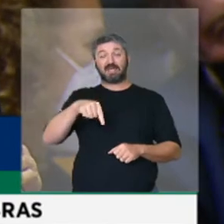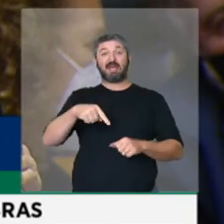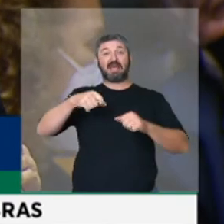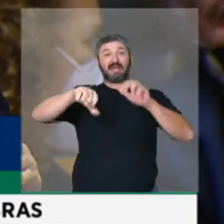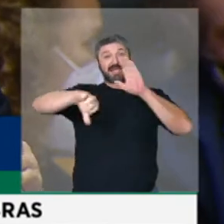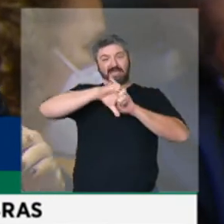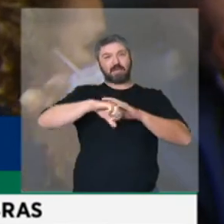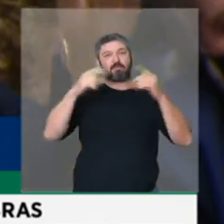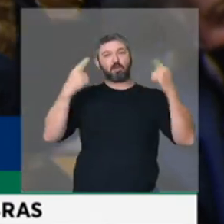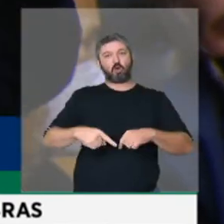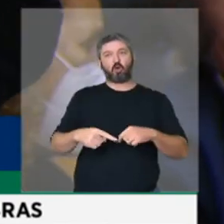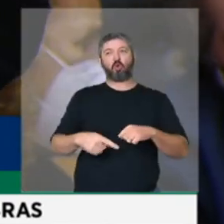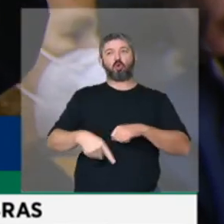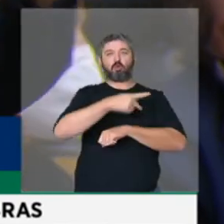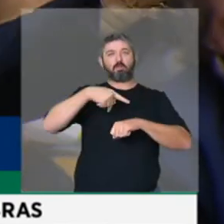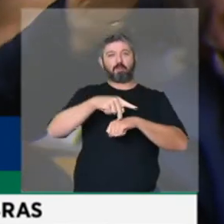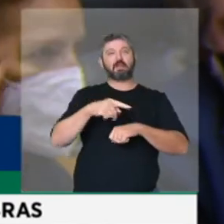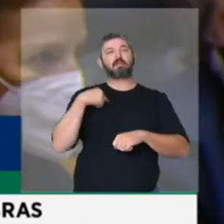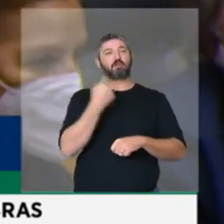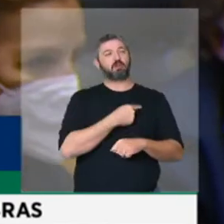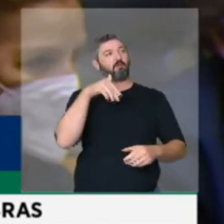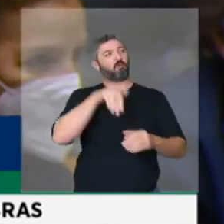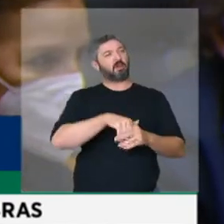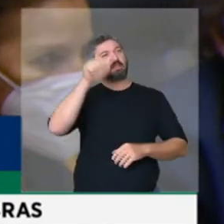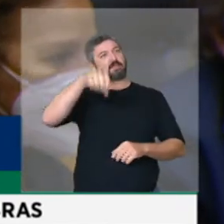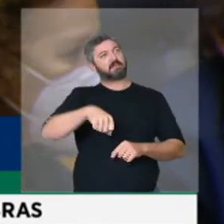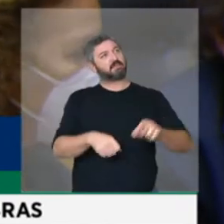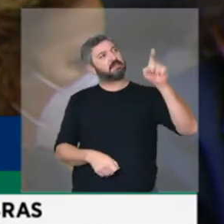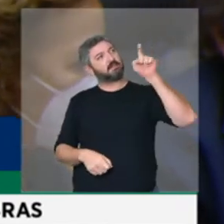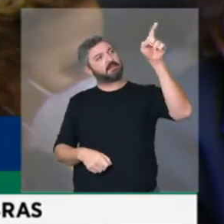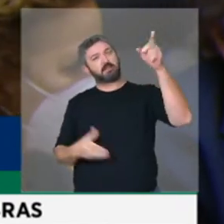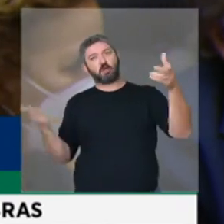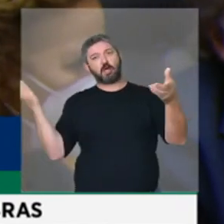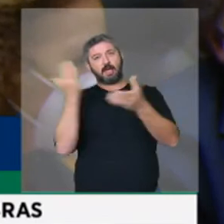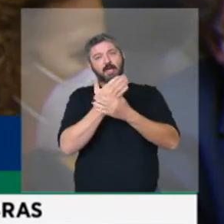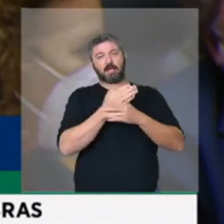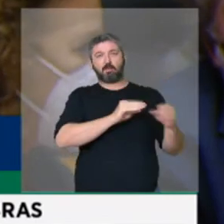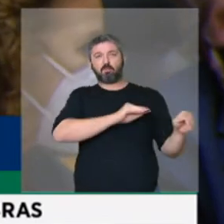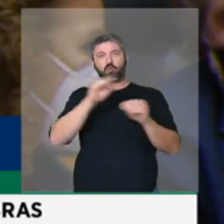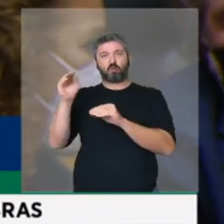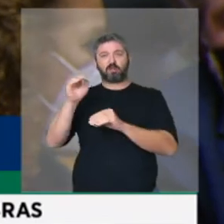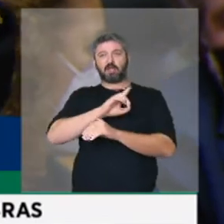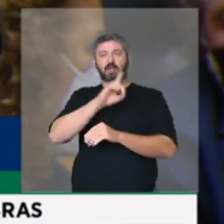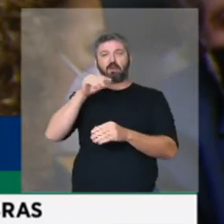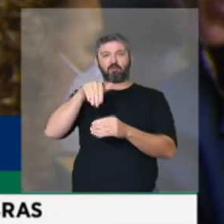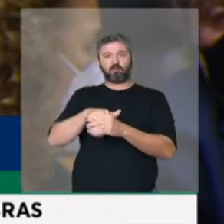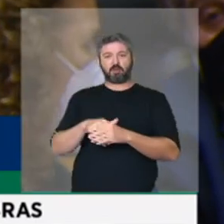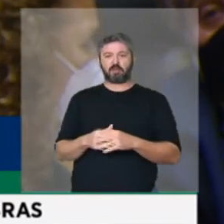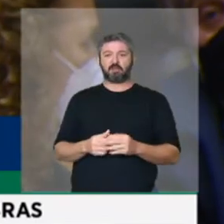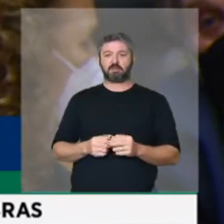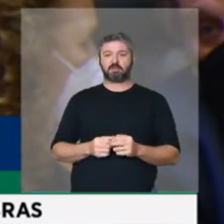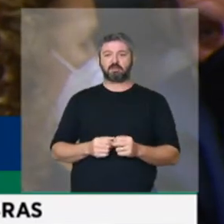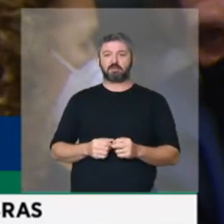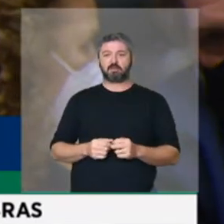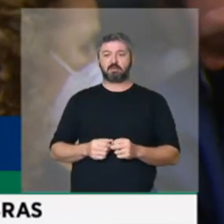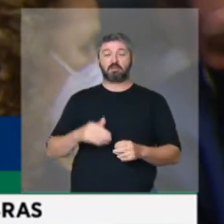GERAÇÃO DE RISCO AMBIENTAL, DE ENTREGAR É INICIATIVA PRIVADA A ADMINISTRAÇÃO DAS NOSSAS BACIAS HIDROGRÁFICAS. SR. PRESIDENTE, PRIVATIZAR A